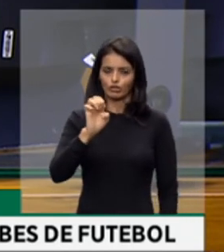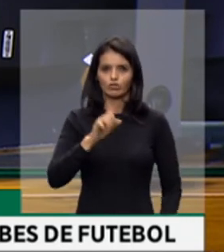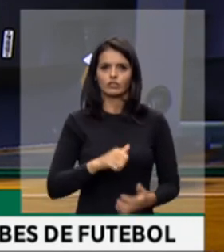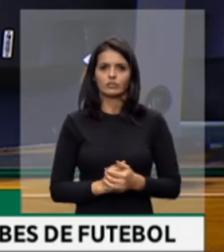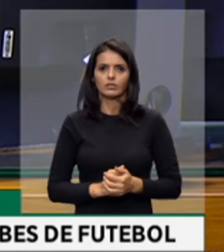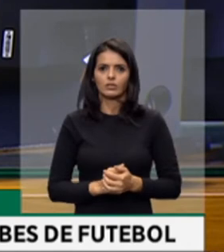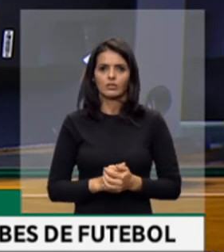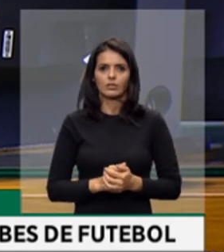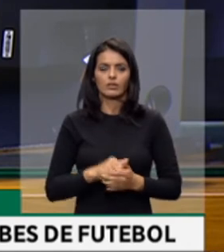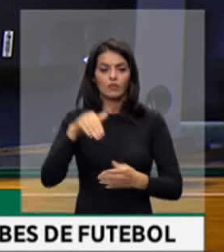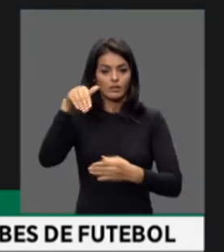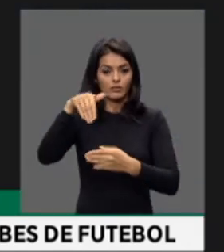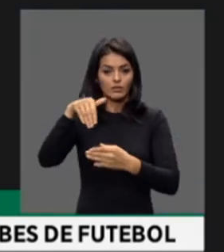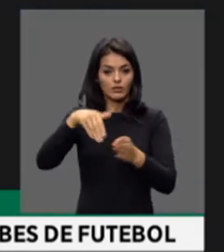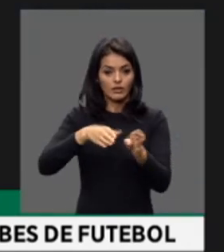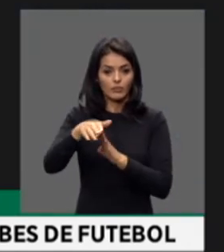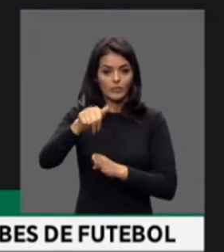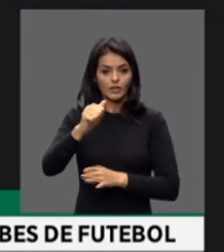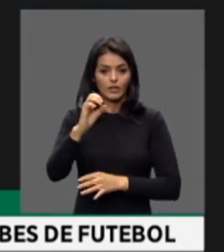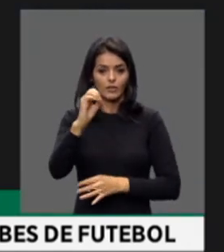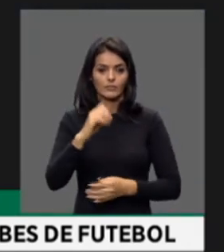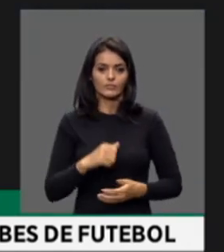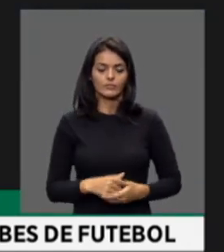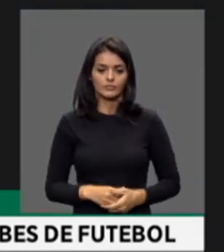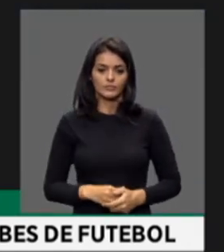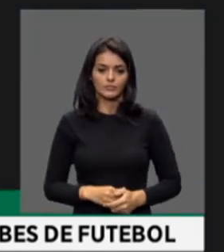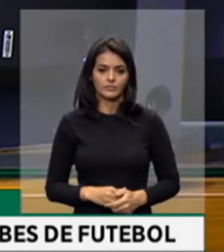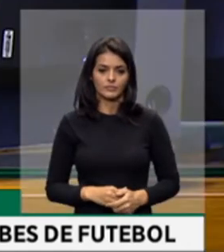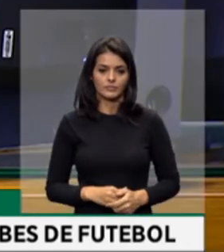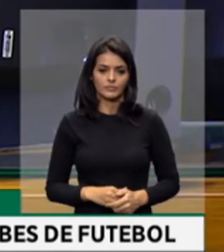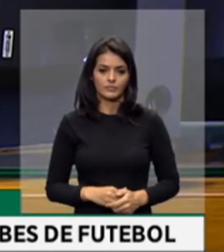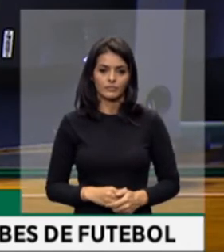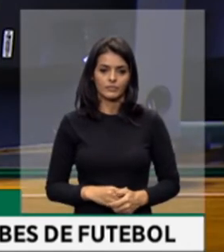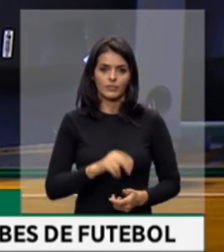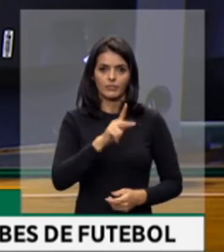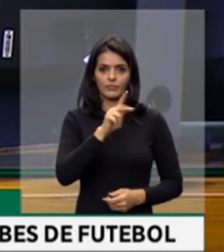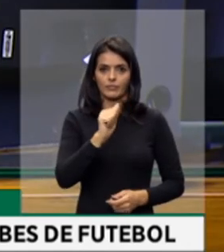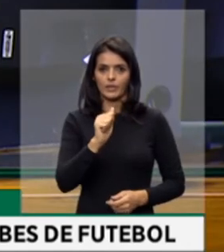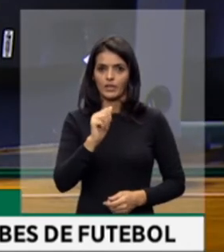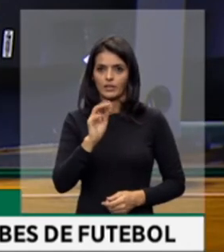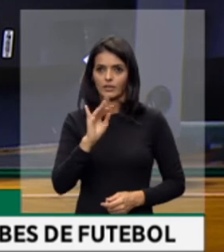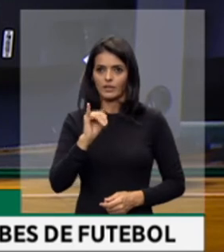QUE VOTEMOS SIM SR. PRESIDENTE. [PRESIDENTE]: OBRIGADO, DEPUTADO, COMO VOTA O NOVO? -- [DEPUTADO]: NOVO É